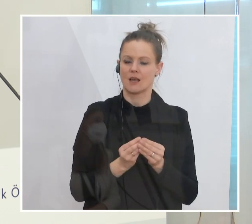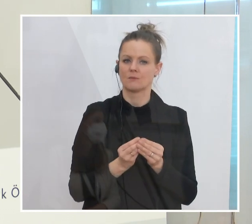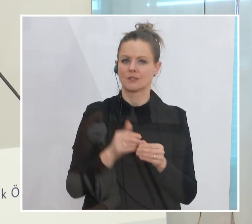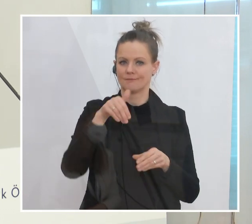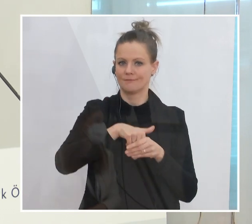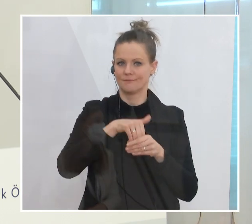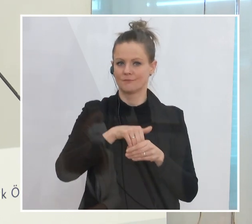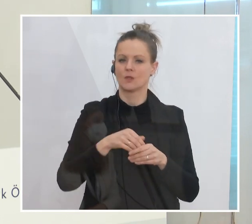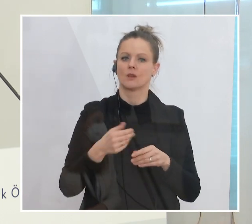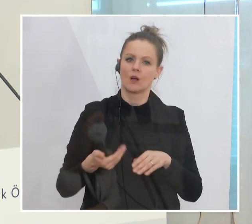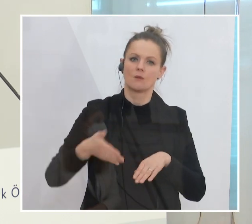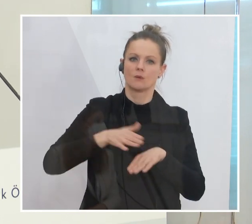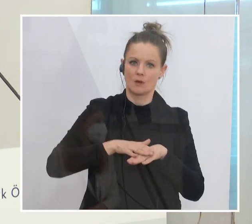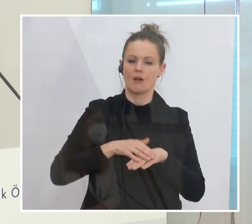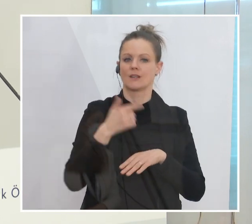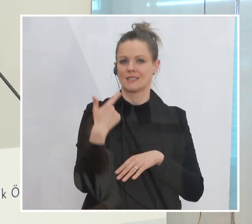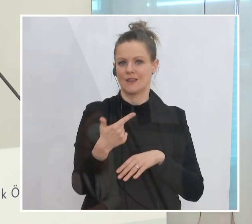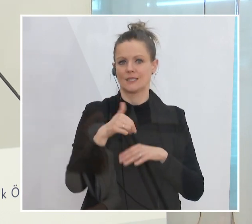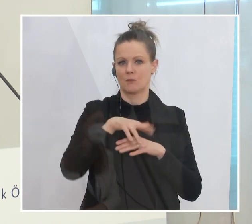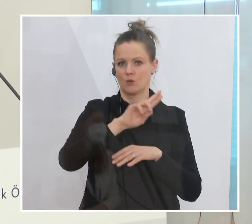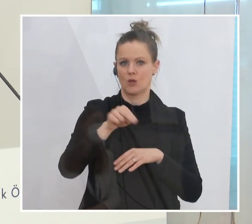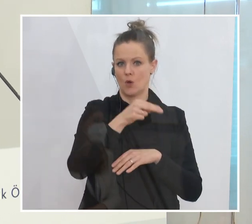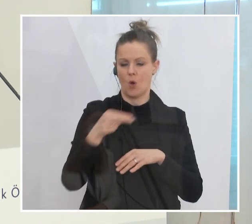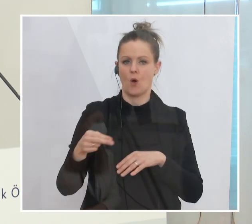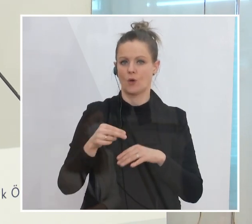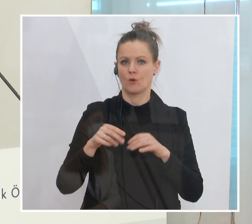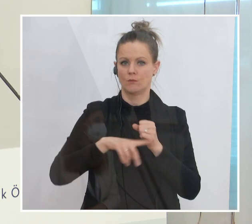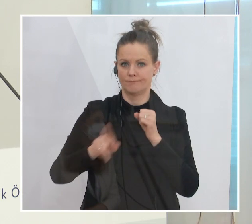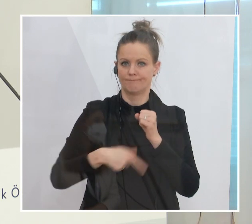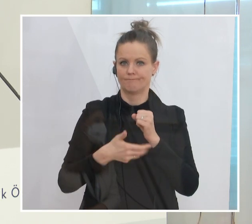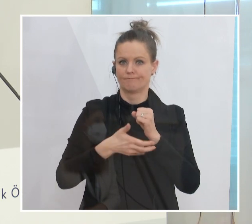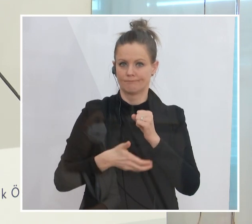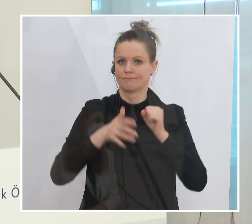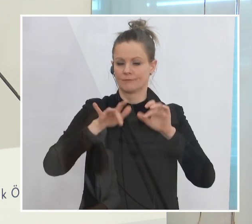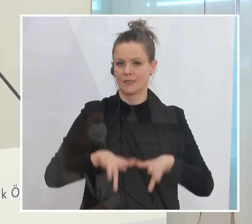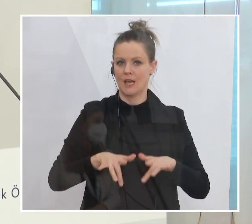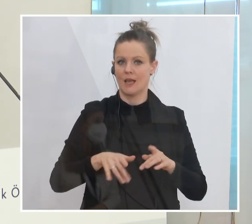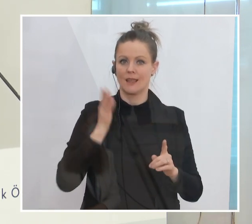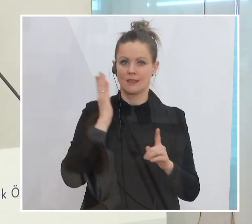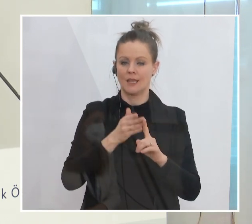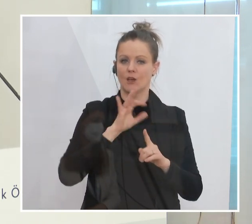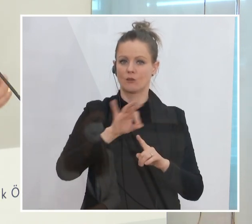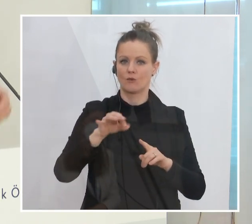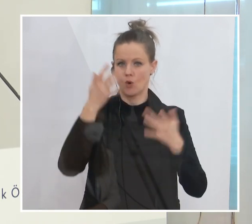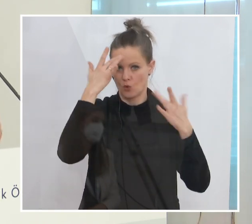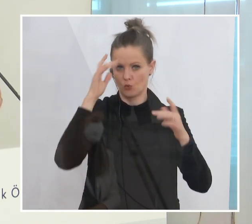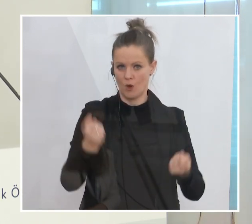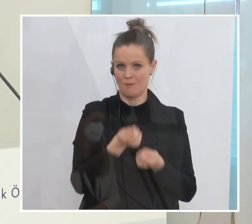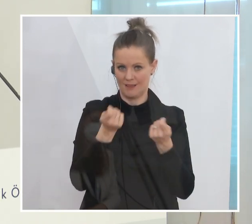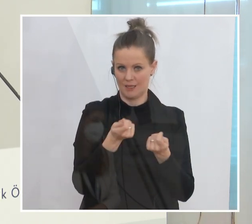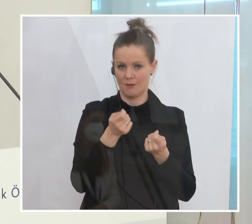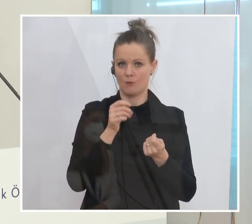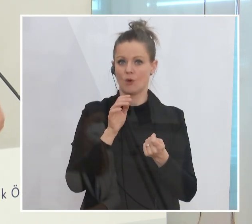weitere 20 Millionen € in die Hand, die direkt den Kulturbetrieben und den dort Tätigen und den